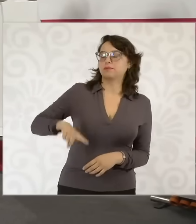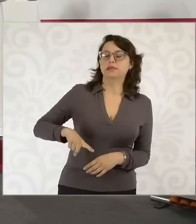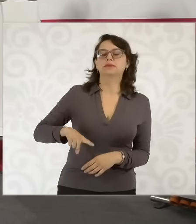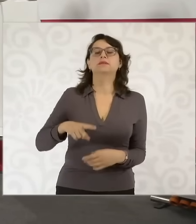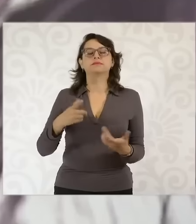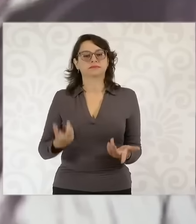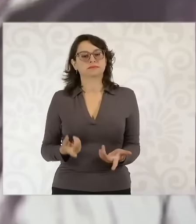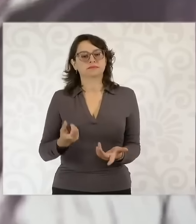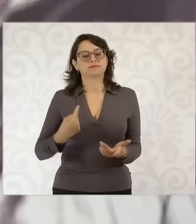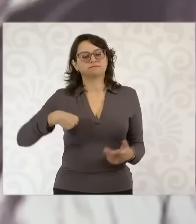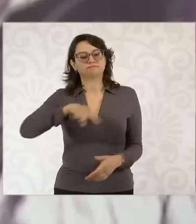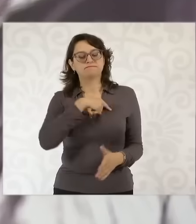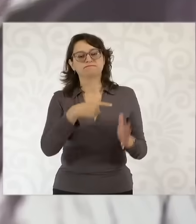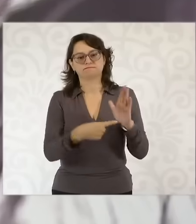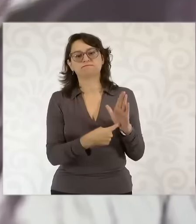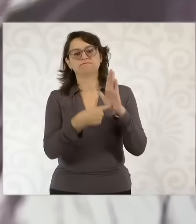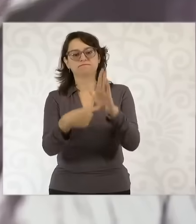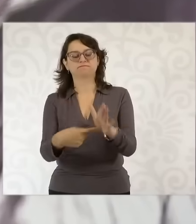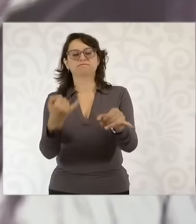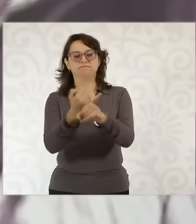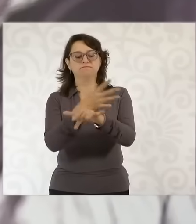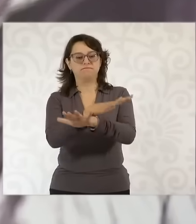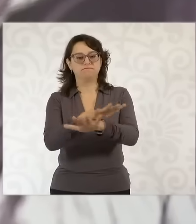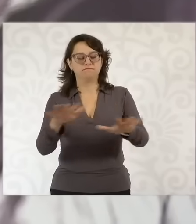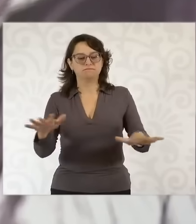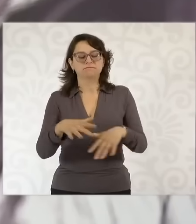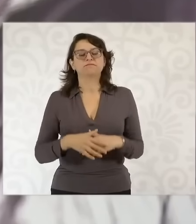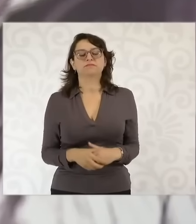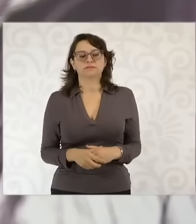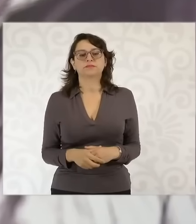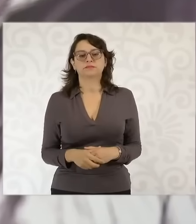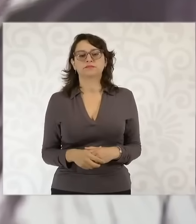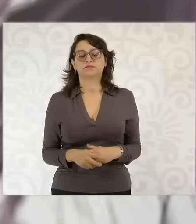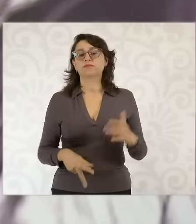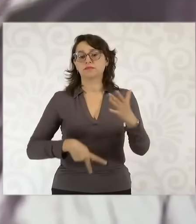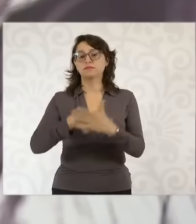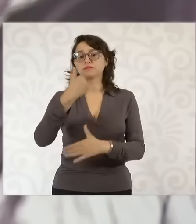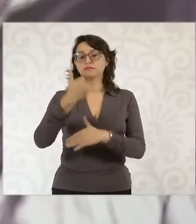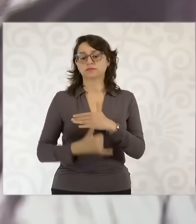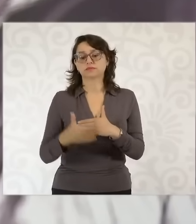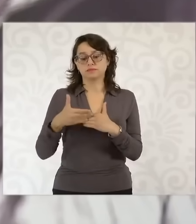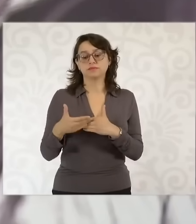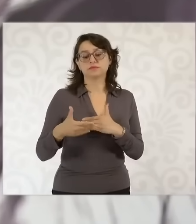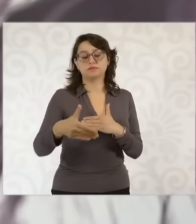informarles que hemos creado un vehículo de inversión para proyectos de proyectos mexicanos.